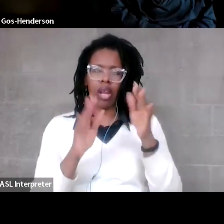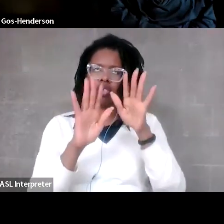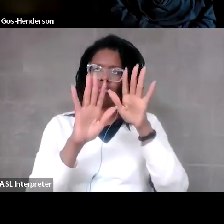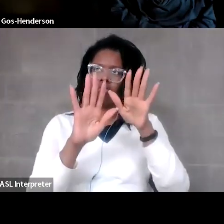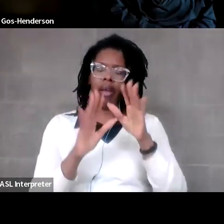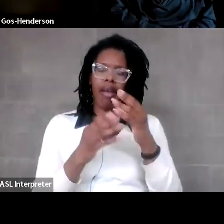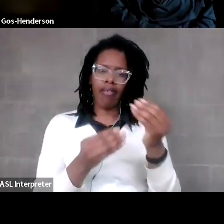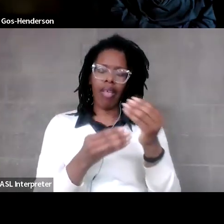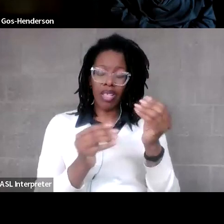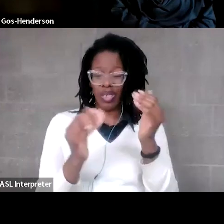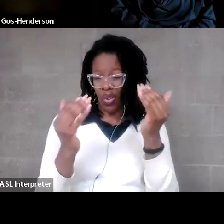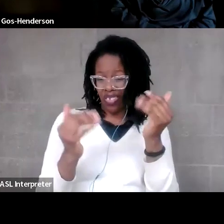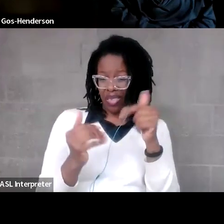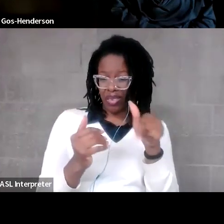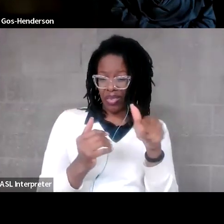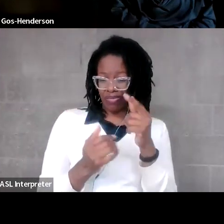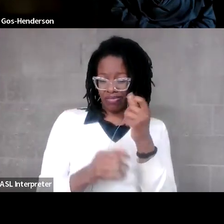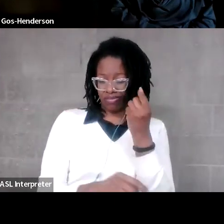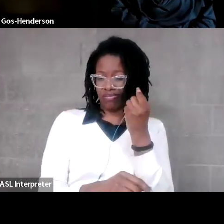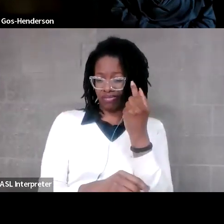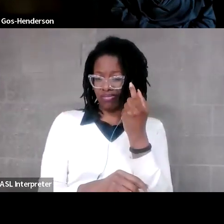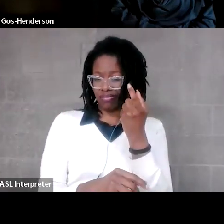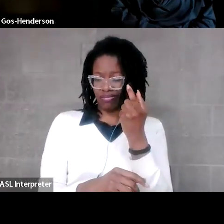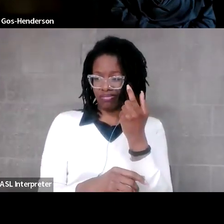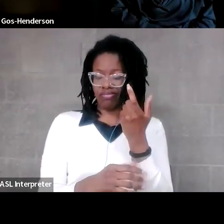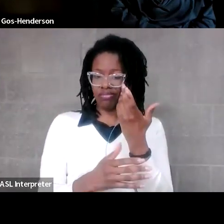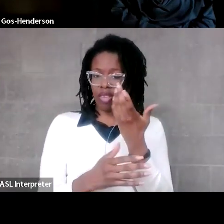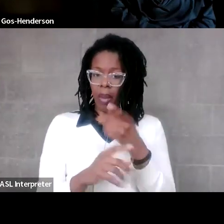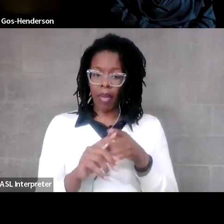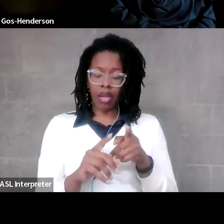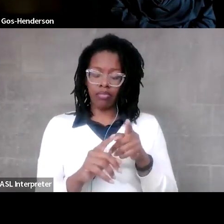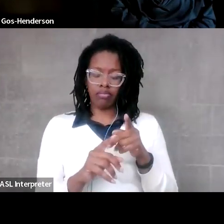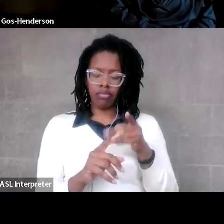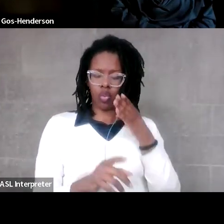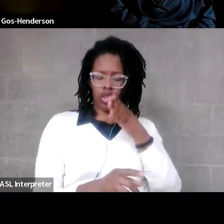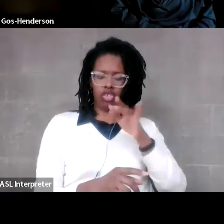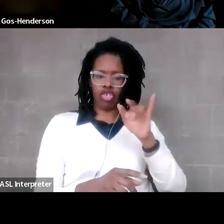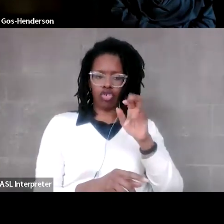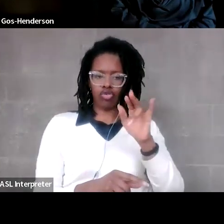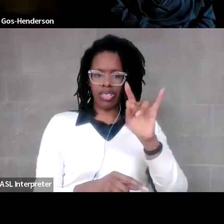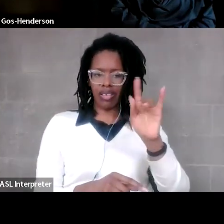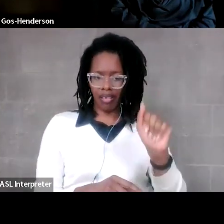Con suerte, ya está claro para ustedes, pero de nuevo, a Jarita y tal vez Zuzanna y Kristin también,